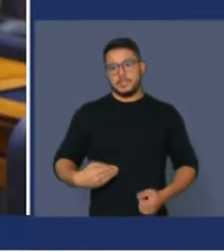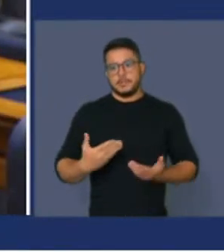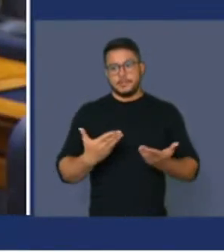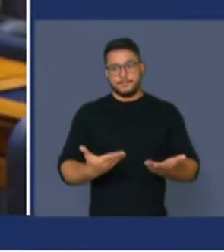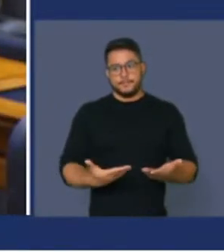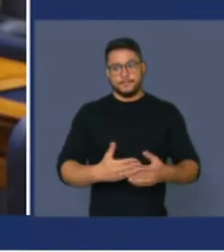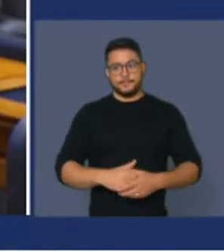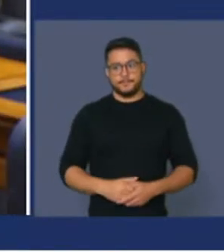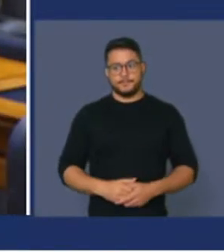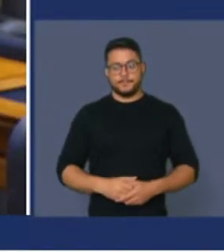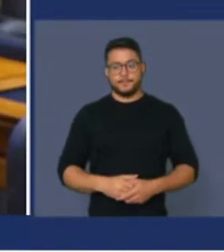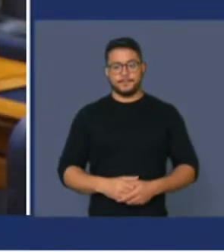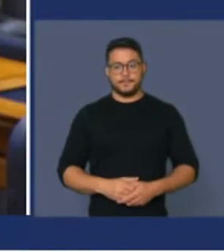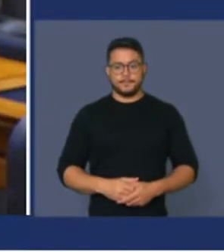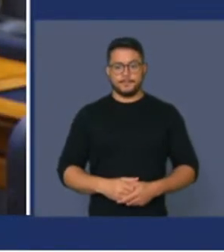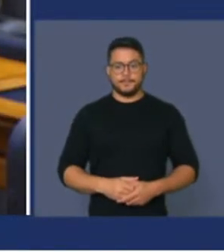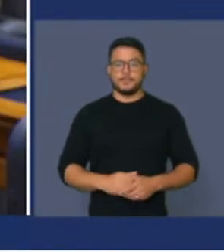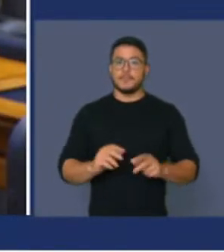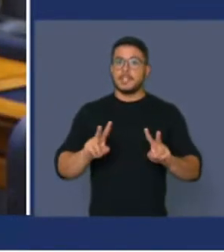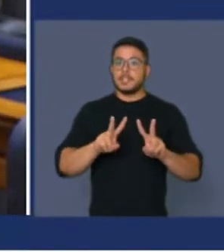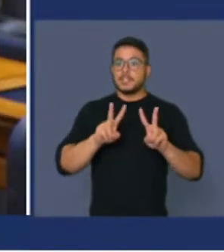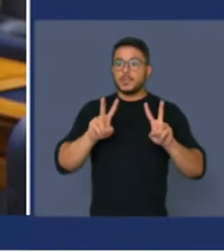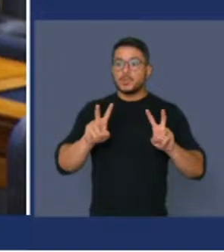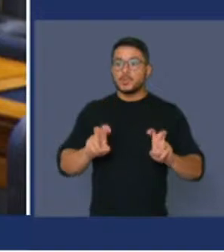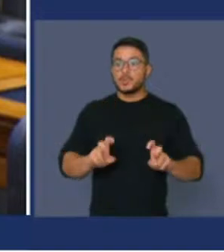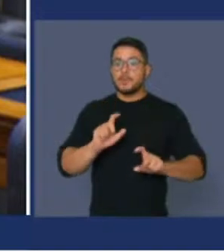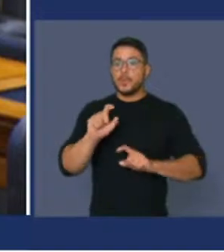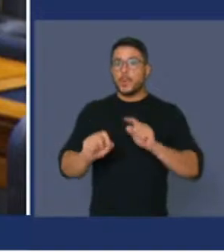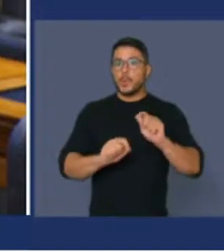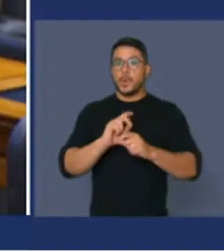FALANDO DO PRÓPRIO FATO, NÃO TEM ABSOLUTAMENTE NADA, NADA DE ILEGAL. GOSTO DE RESSALTAR